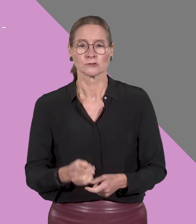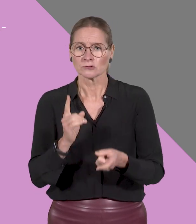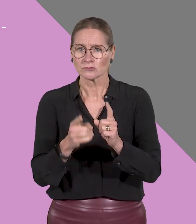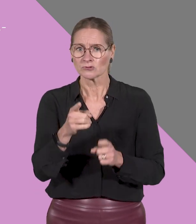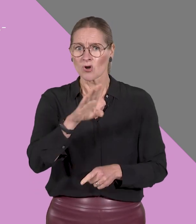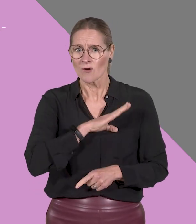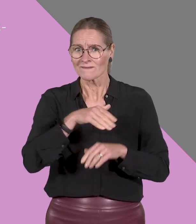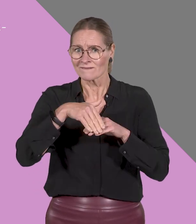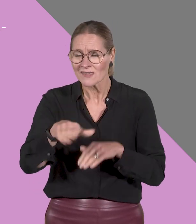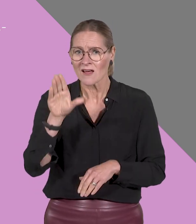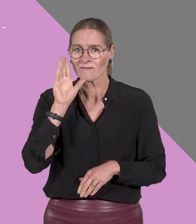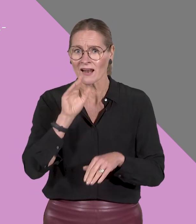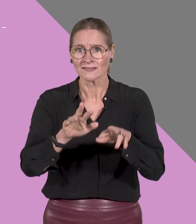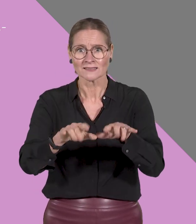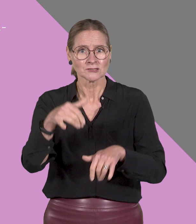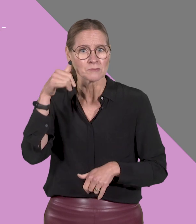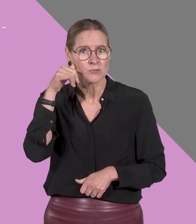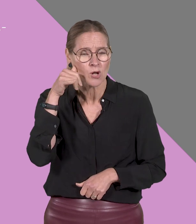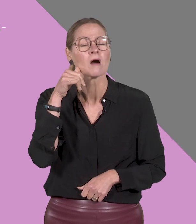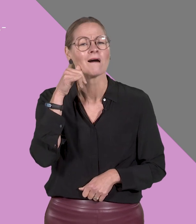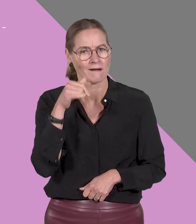Mikäli sinulla on vielä vanha tekstipuhelin, -